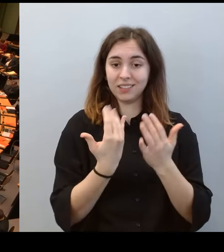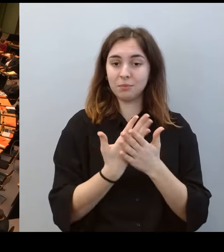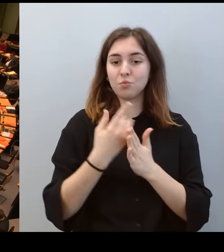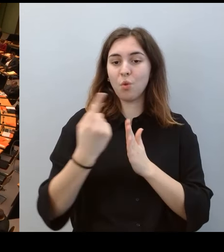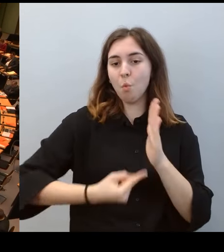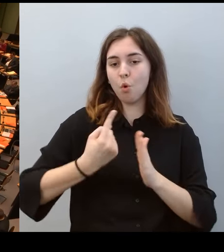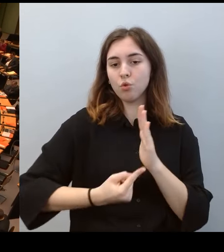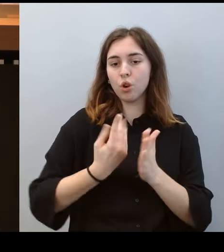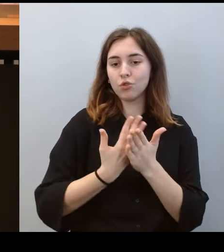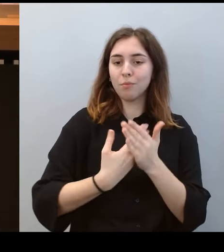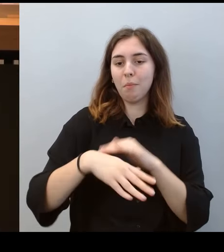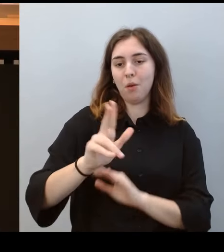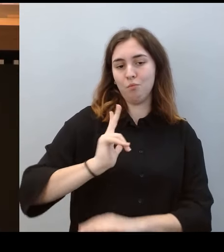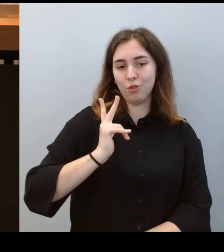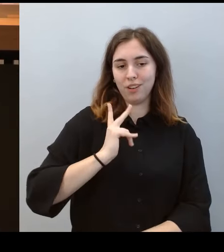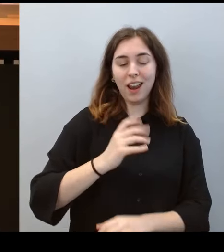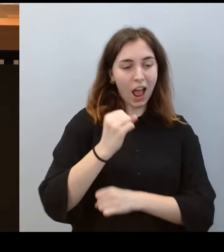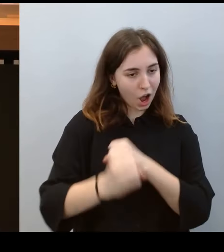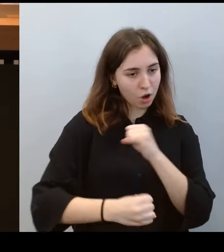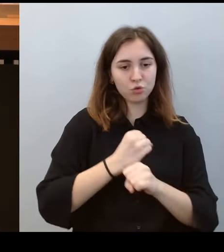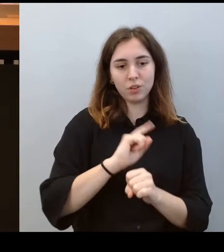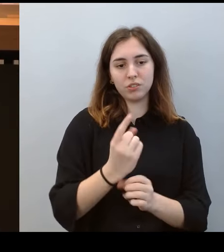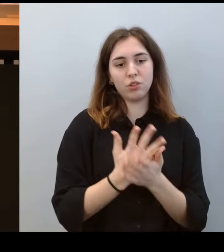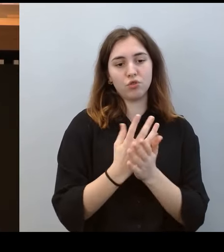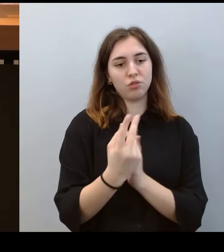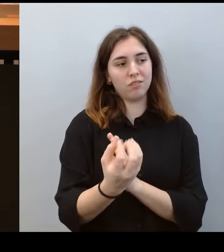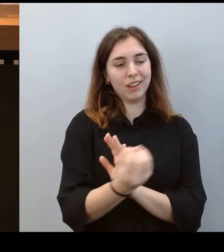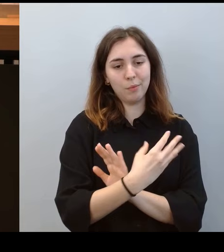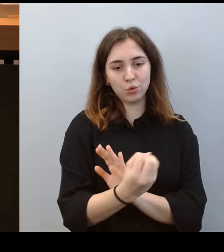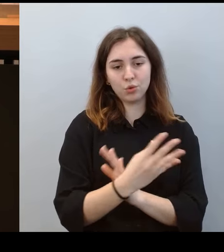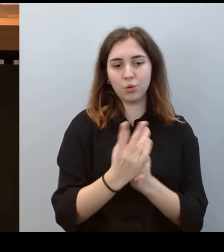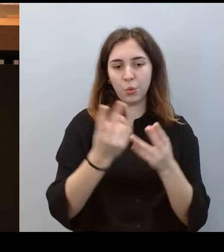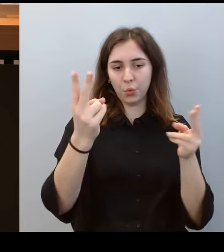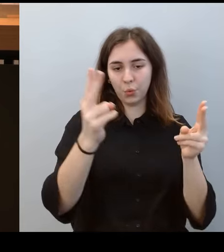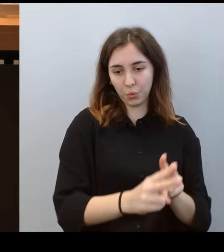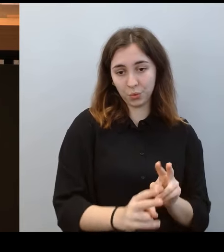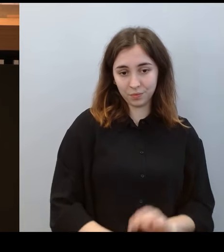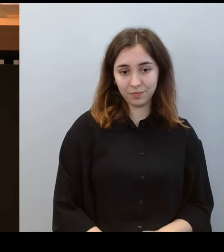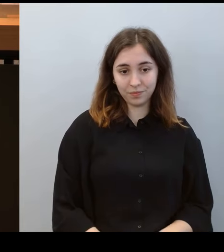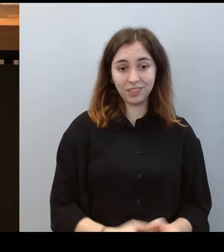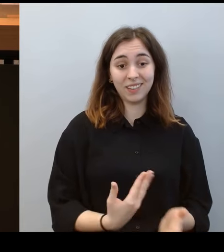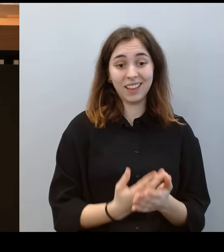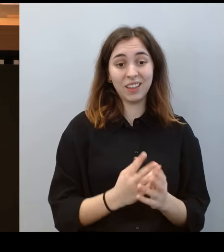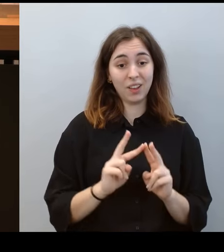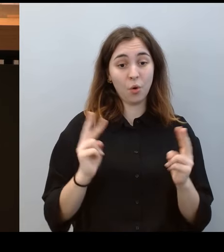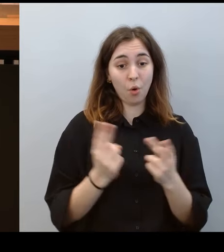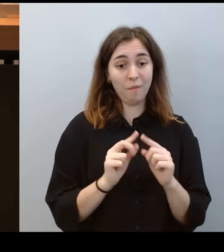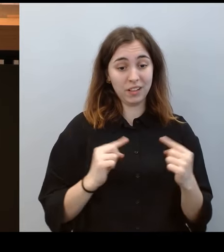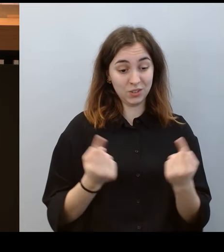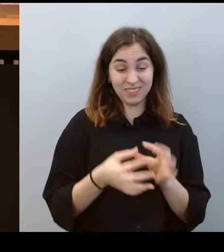auch reduziert haben. Und nach wie vor trägt die Umweltzone gerade in Berlin dazu bei, dass die vielfache Belastung